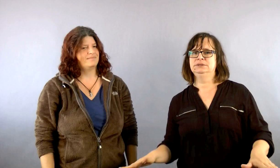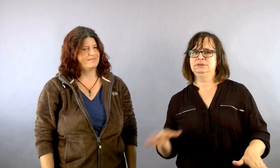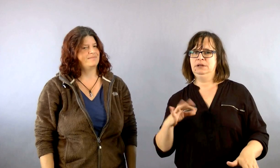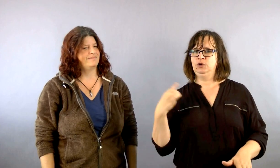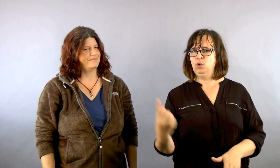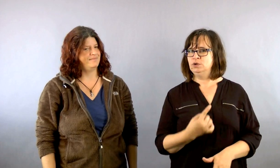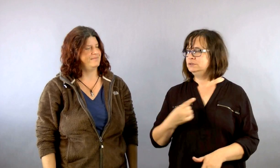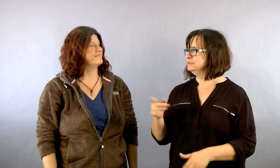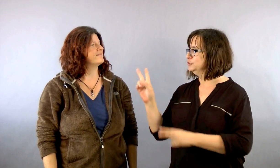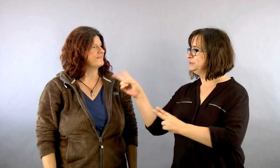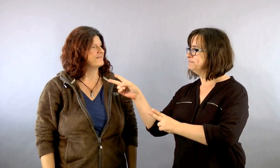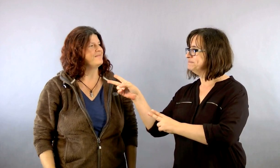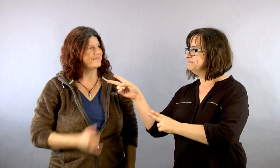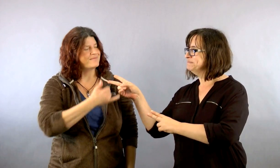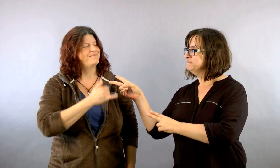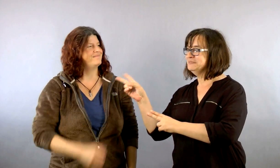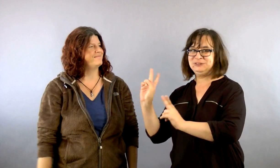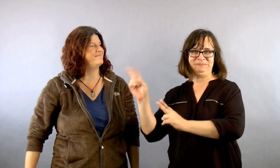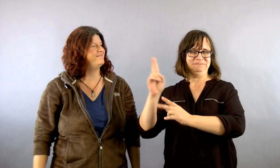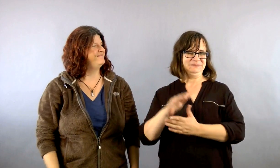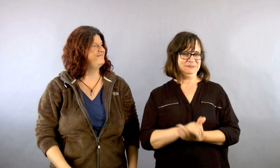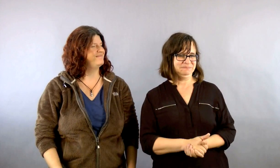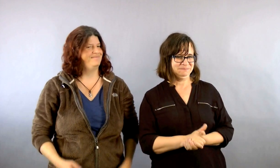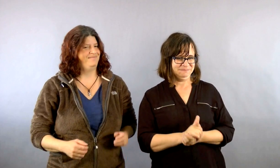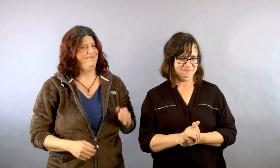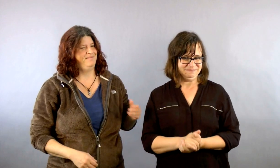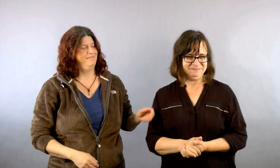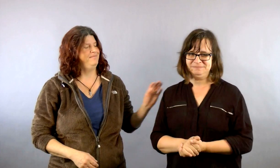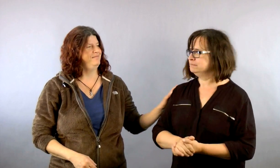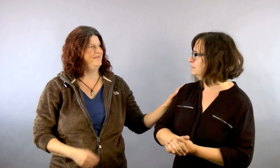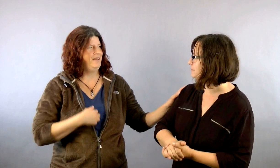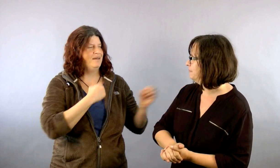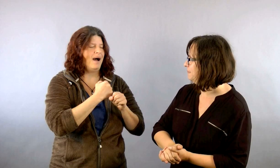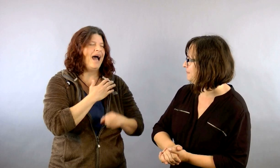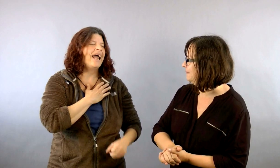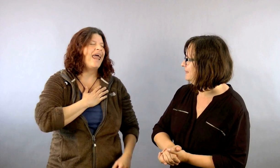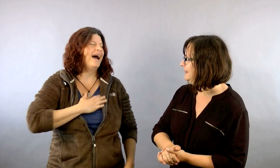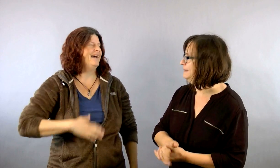Das ist eine große Entlastung für uns, stimmts? Ja Ich mache das gerne.